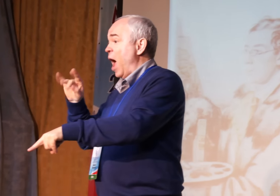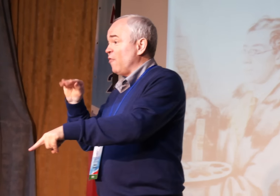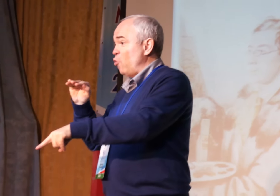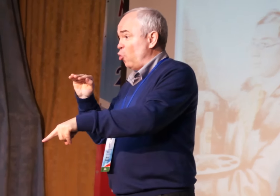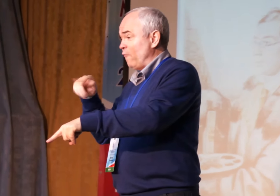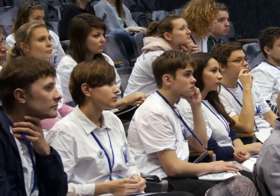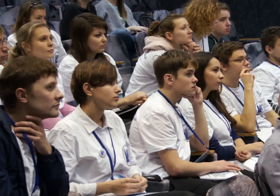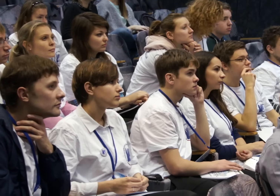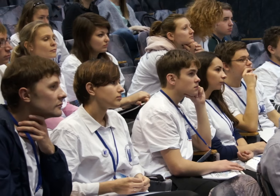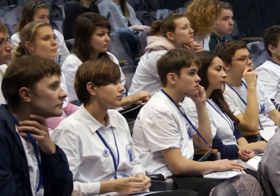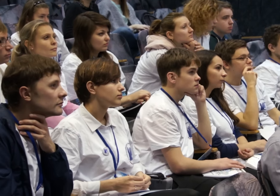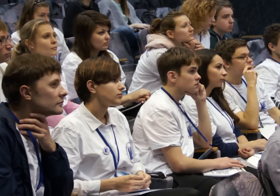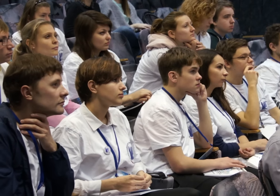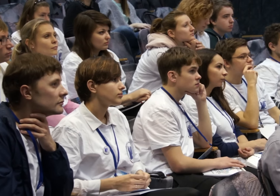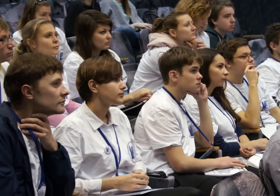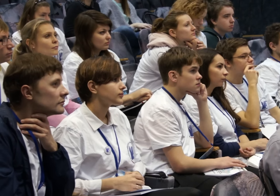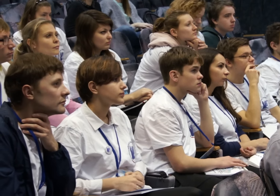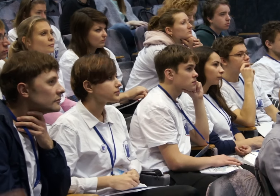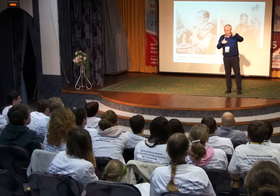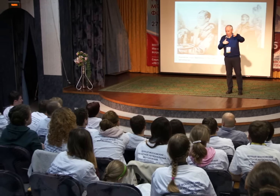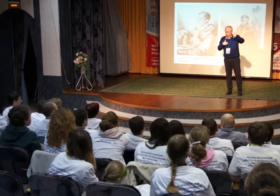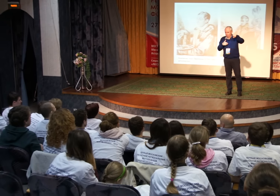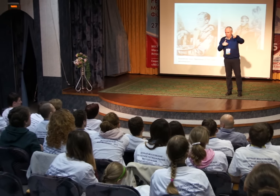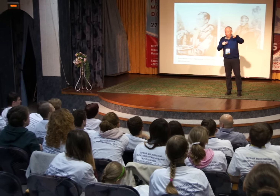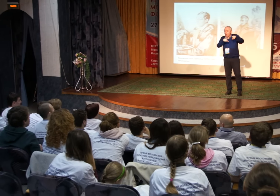держали внимание публики на всем протяжении лекции.